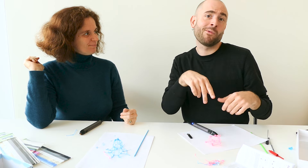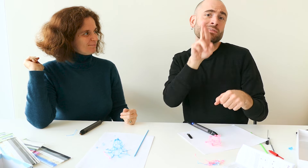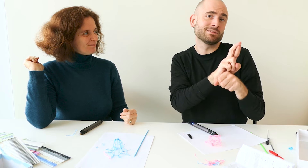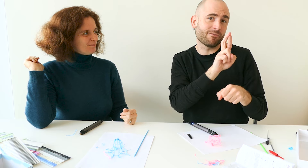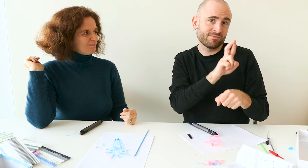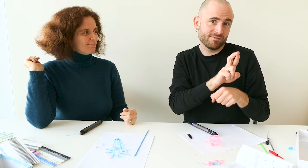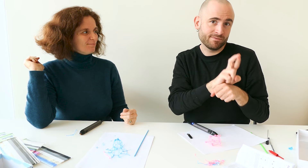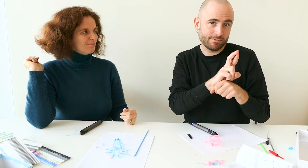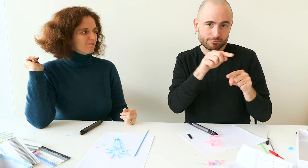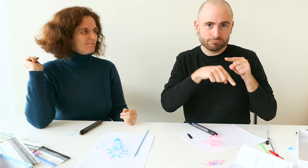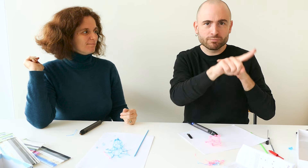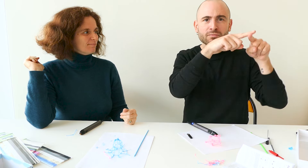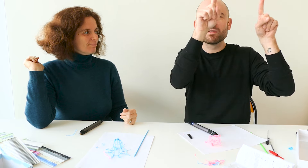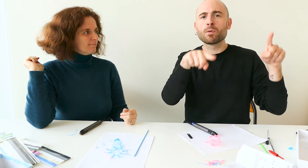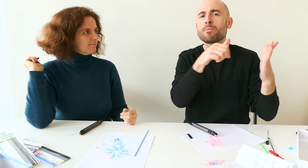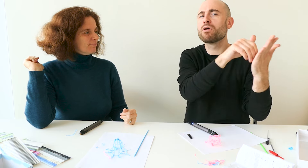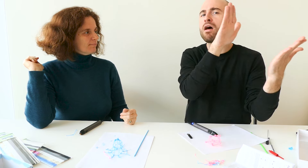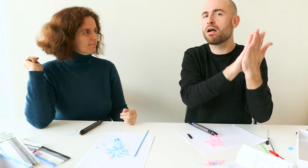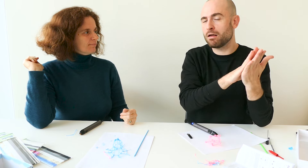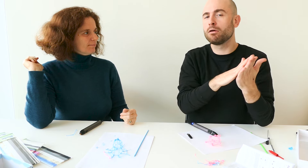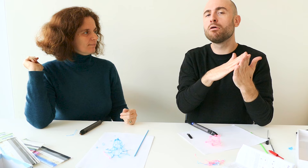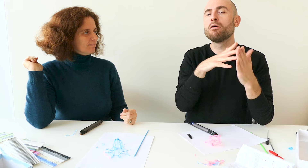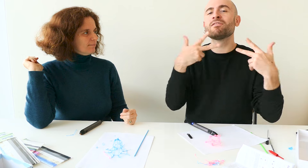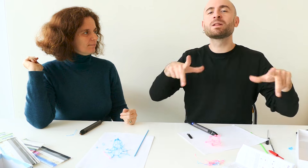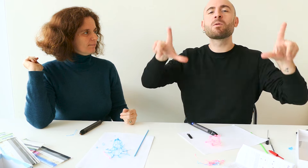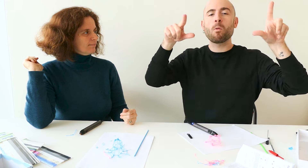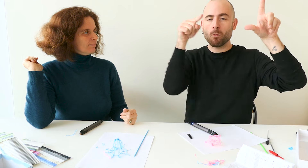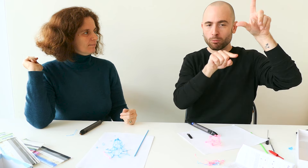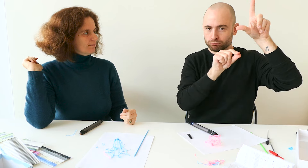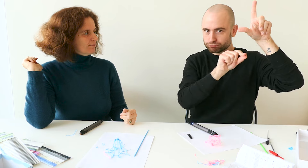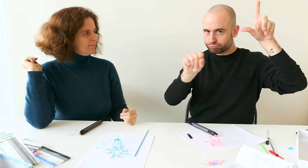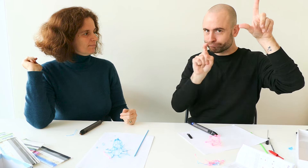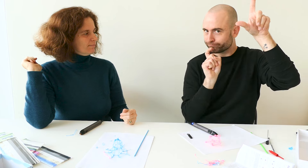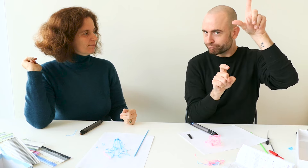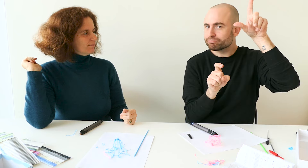Réservez votre place via le formulaire en ligne que vous trouvez au-dessous de la vidéo.